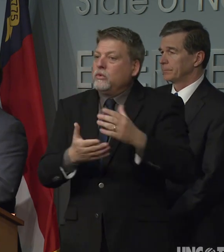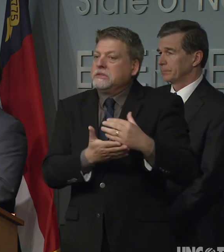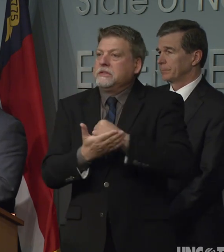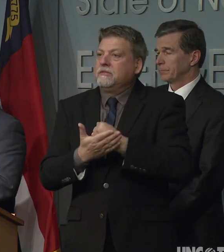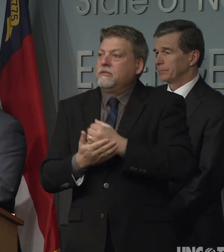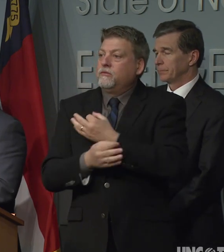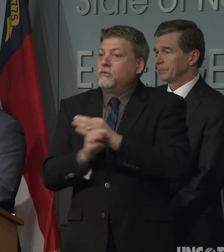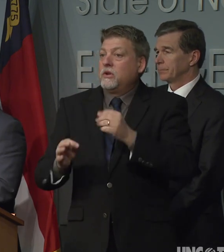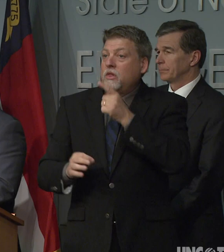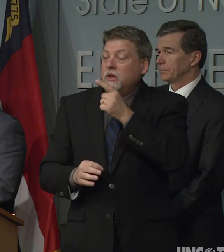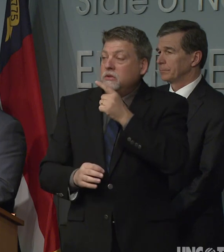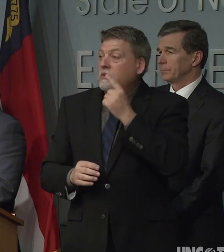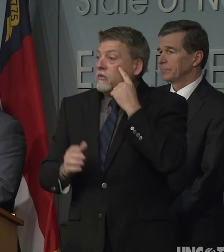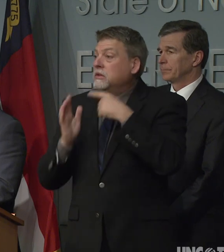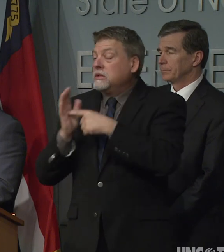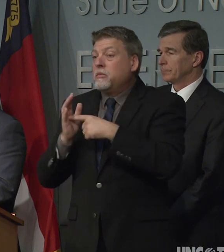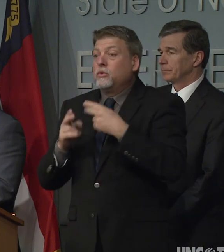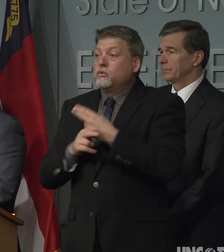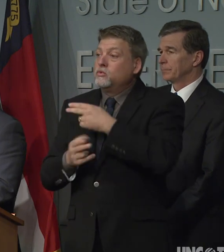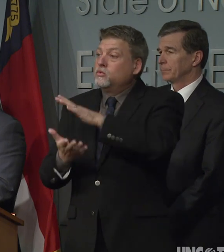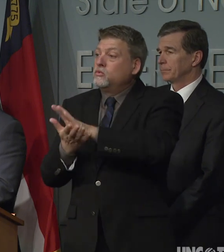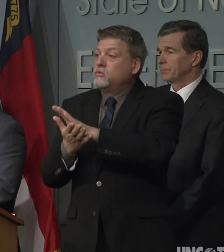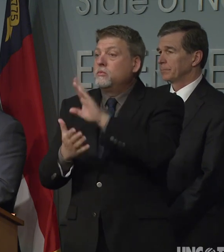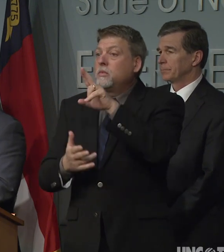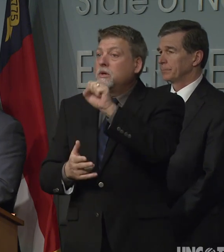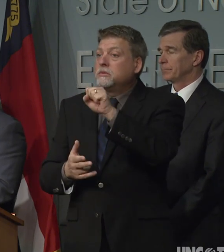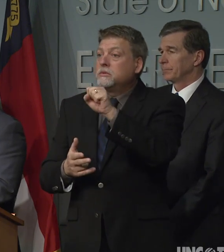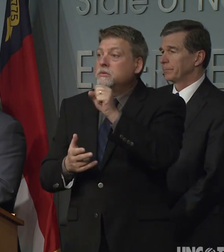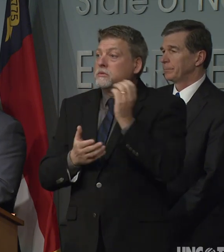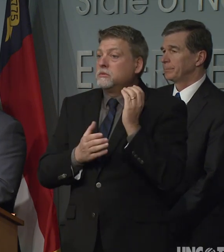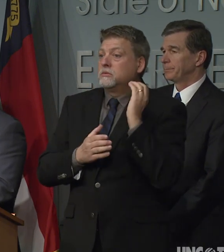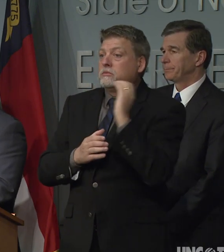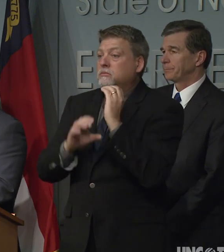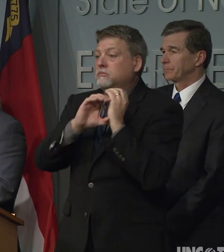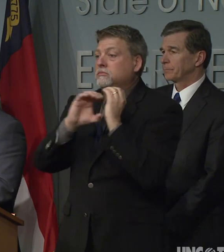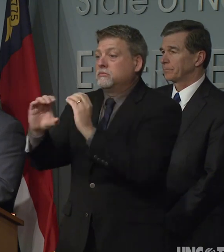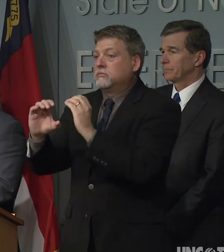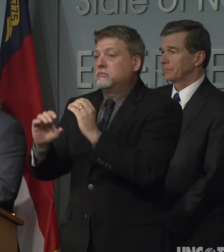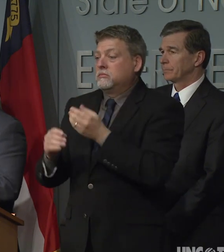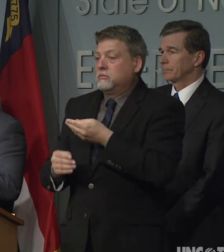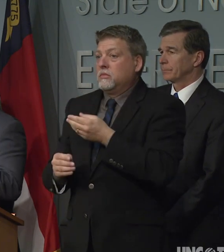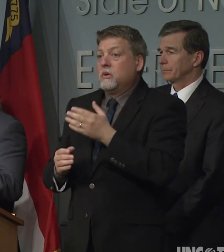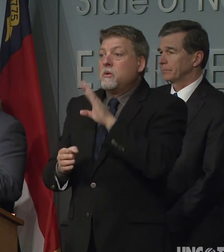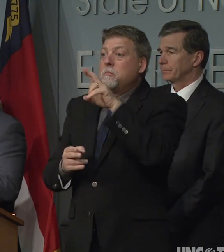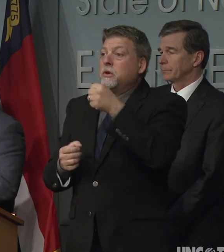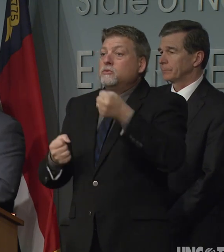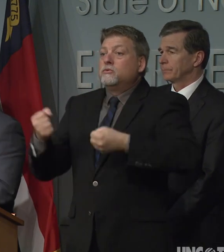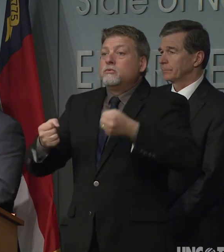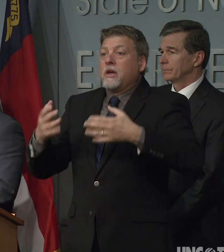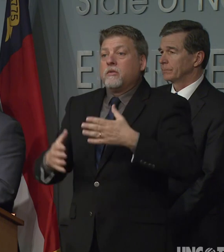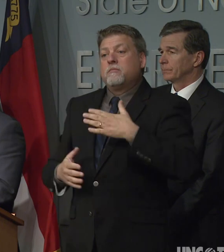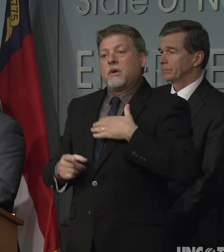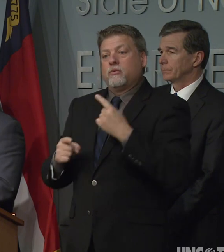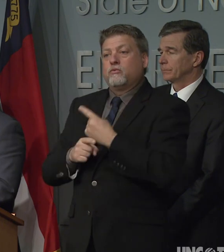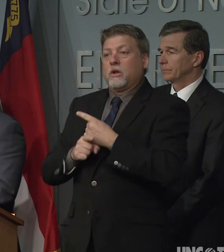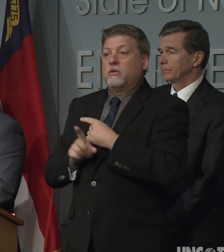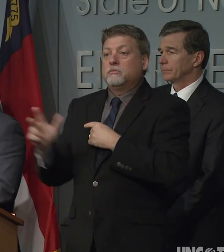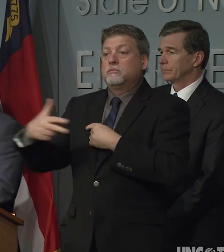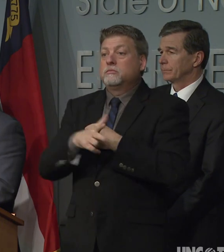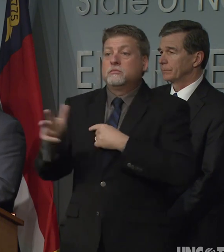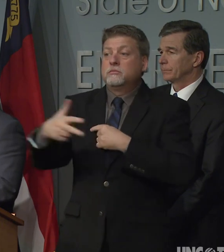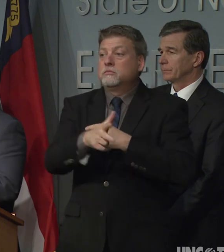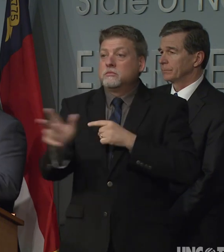estableció el gobernador hoy, por ejemplo, utilizar estos camiones y autobuses amarillos para entregar comida a los